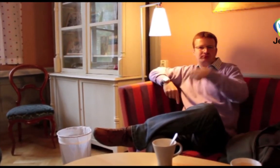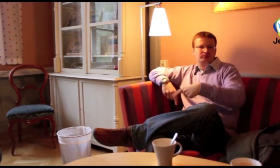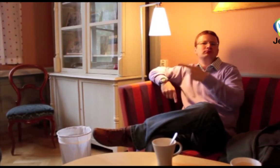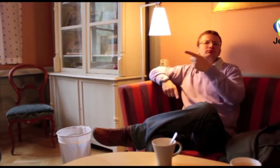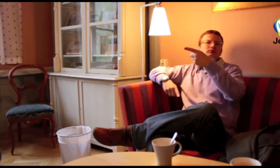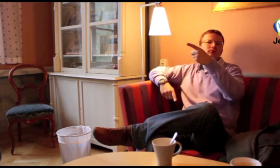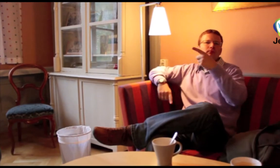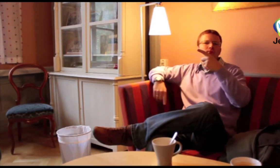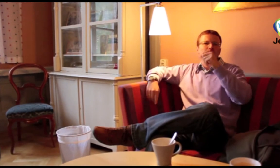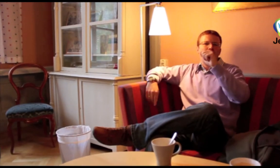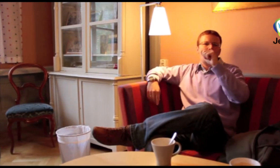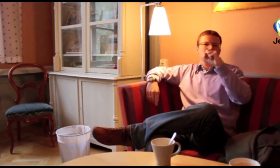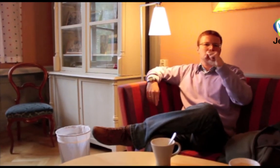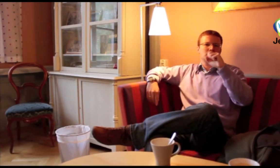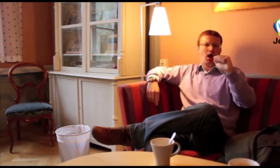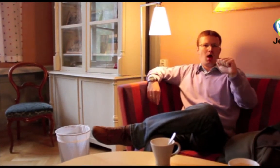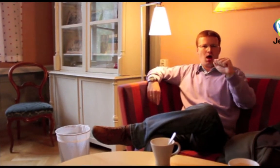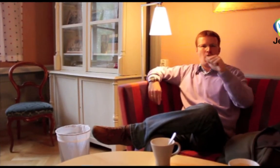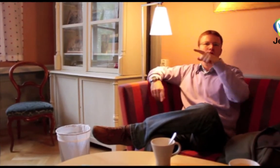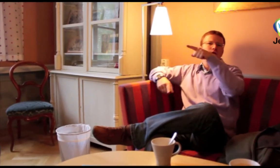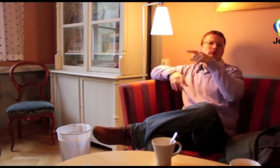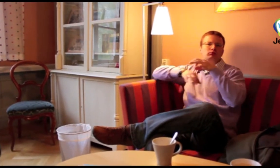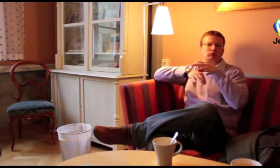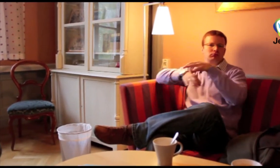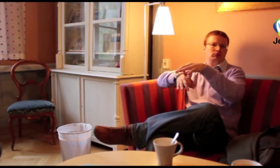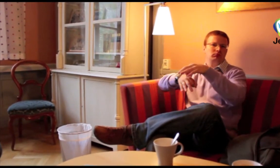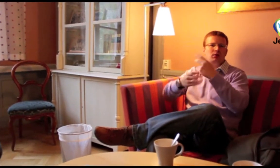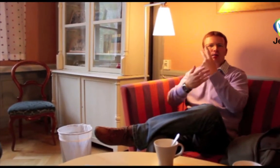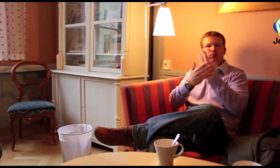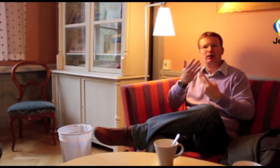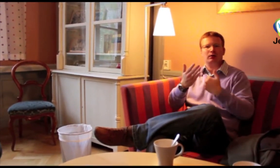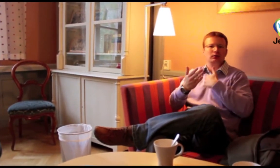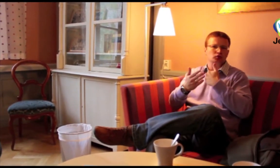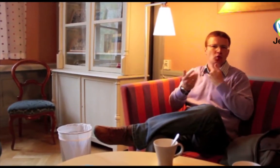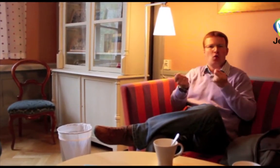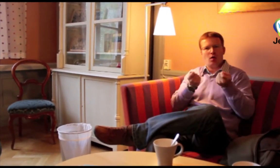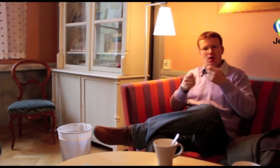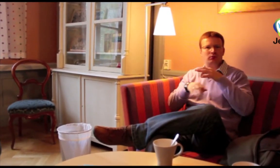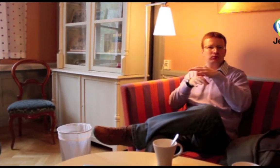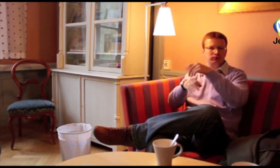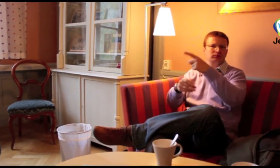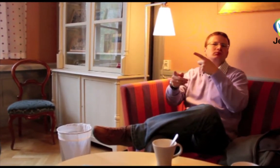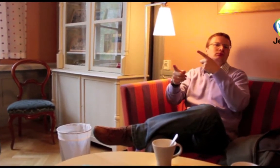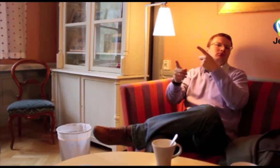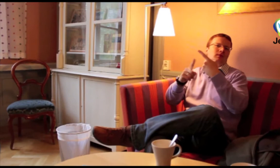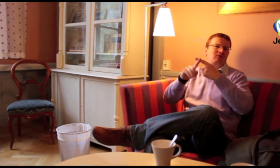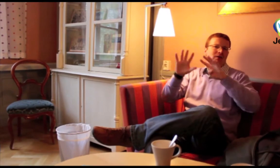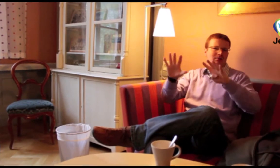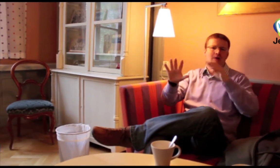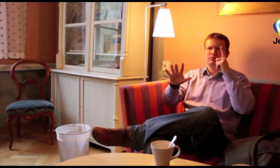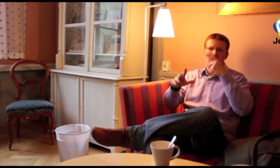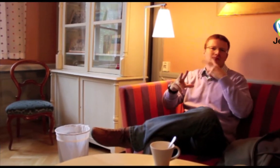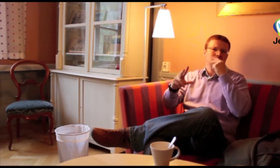Jönni fog Asa, a bilingvális oktatás irányítója, fél kilenckor tárgyalok vele.